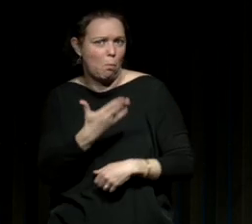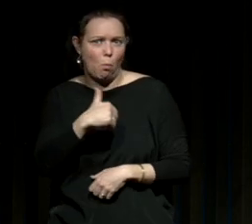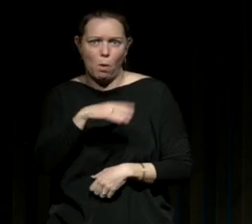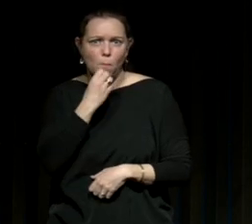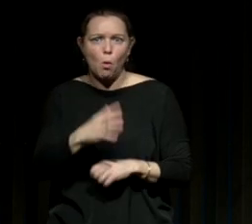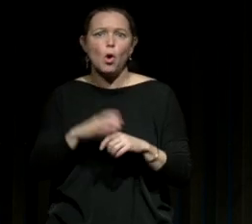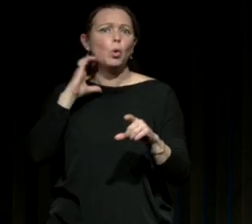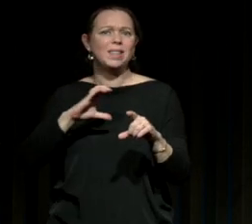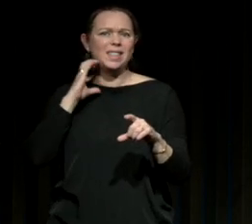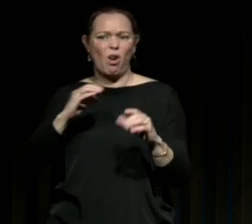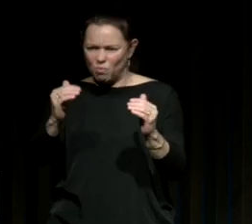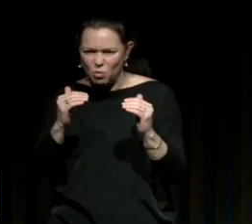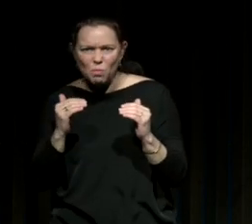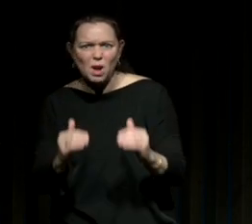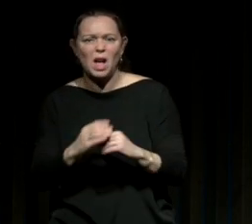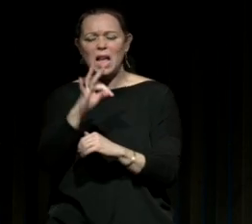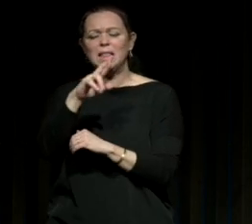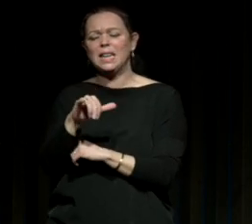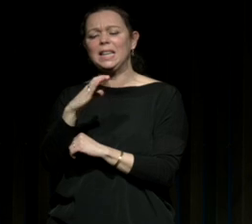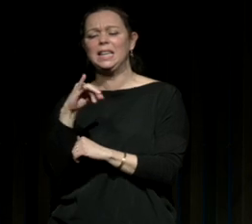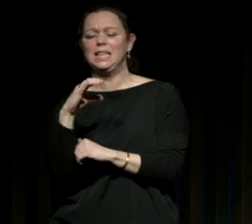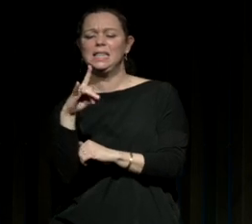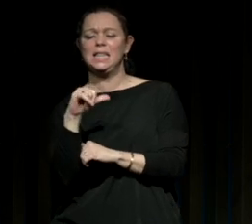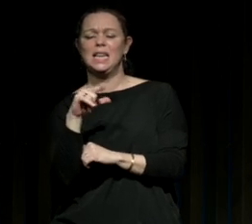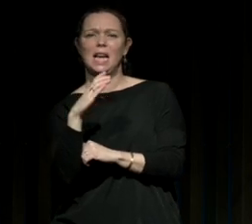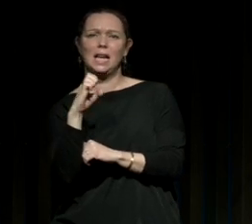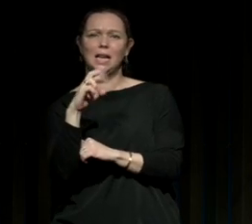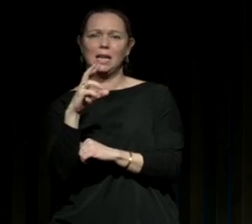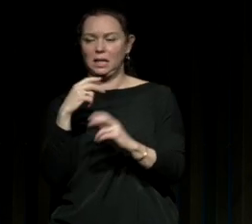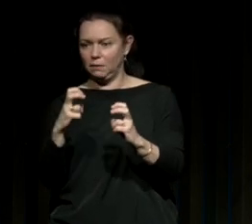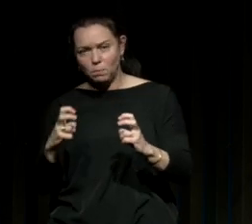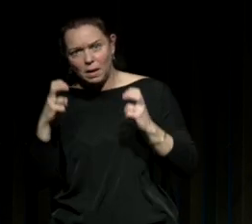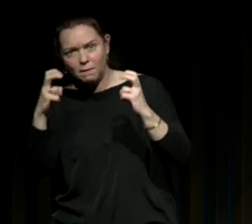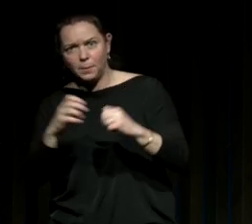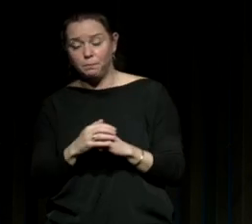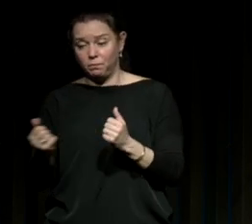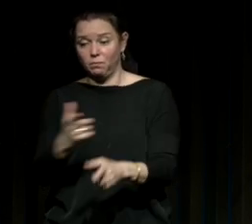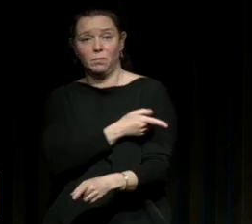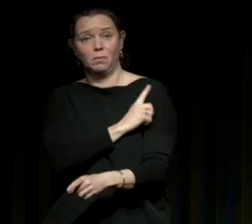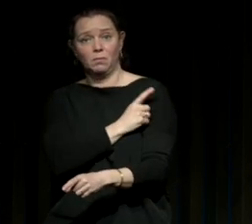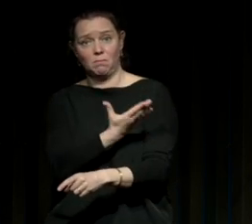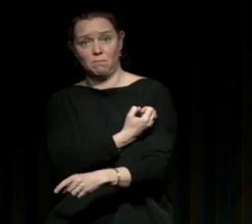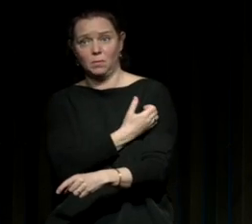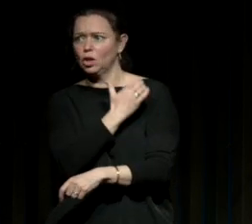bas il a des triglycérides qui sont plus élevés et il a des chiffres de pression artérielle 136,84